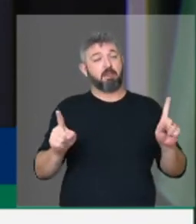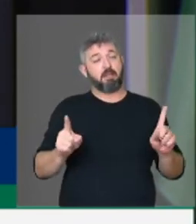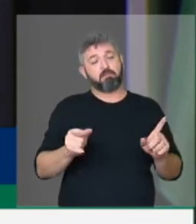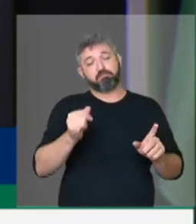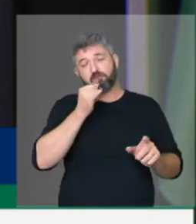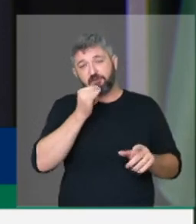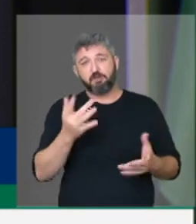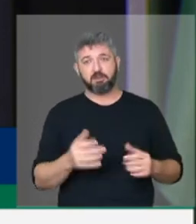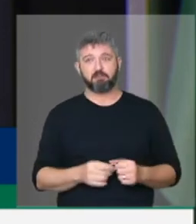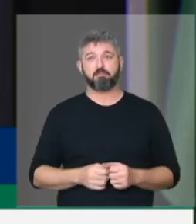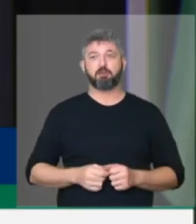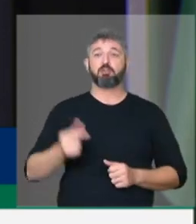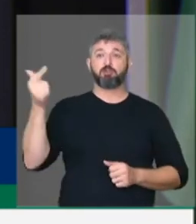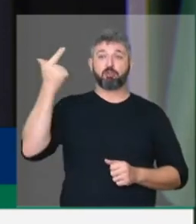INFELIZMENTE, HOJE, MAIS UMA VEZ QUASE 4 MIL BRASILEIROS